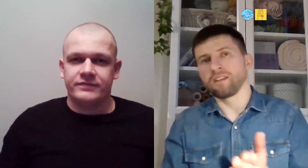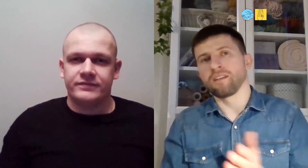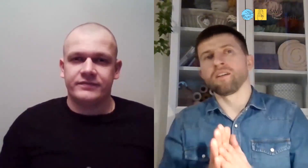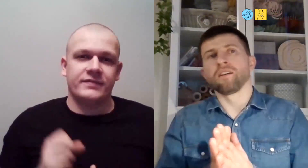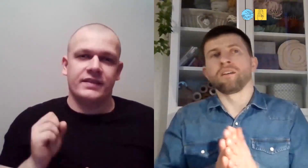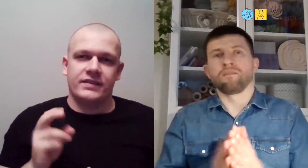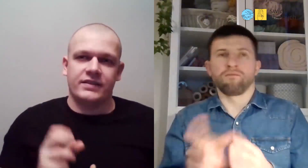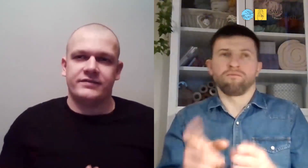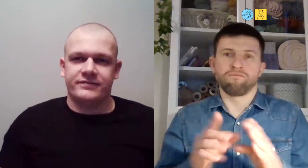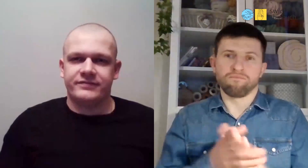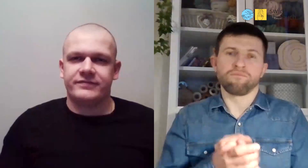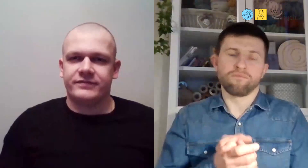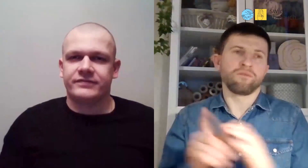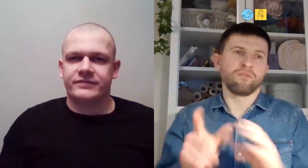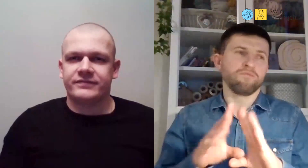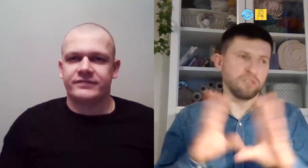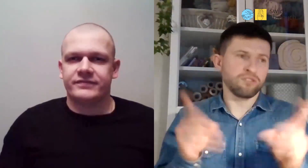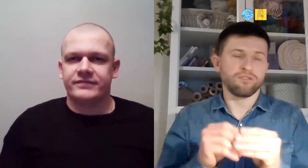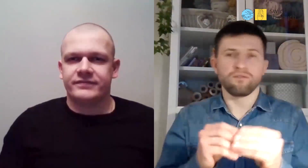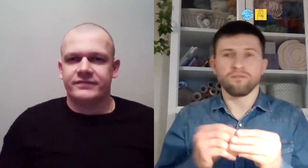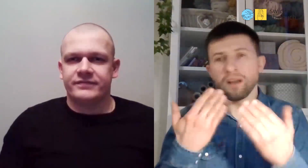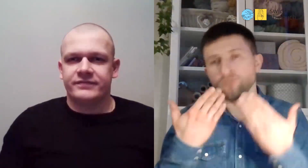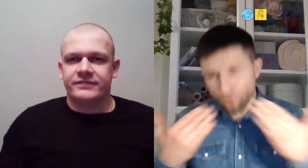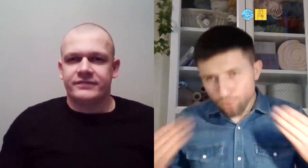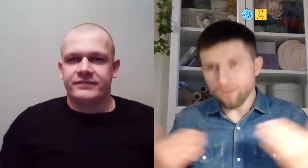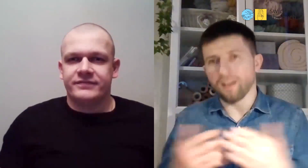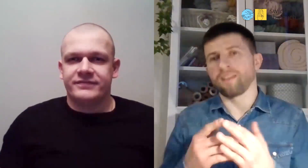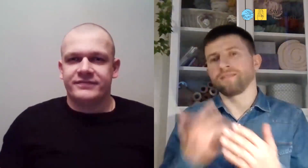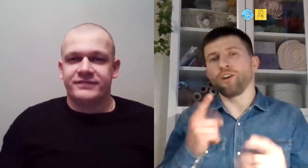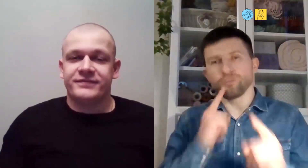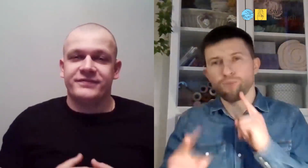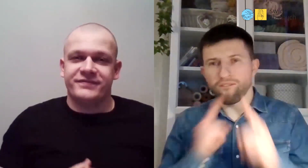Bardzo dziękuję za rozmowę.